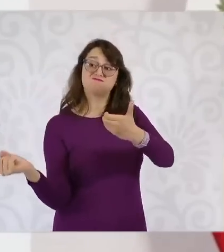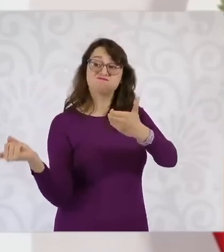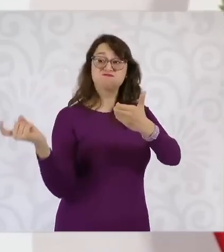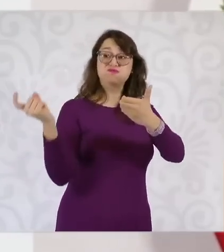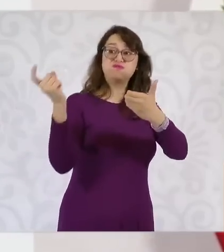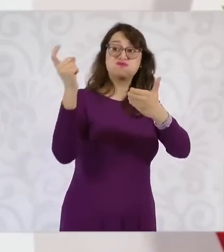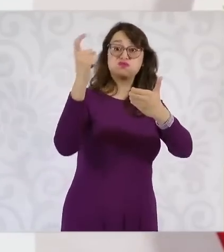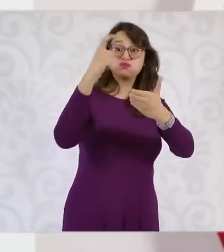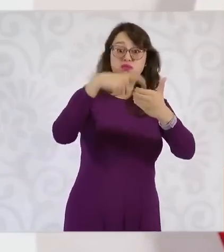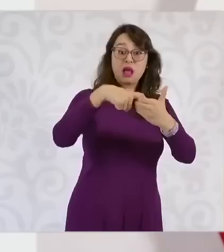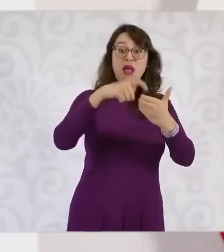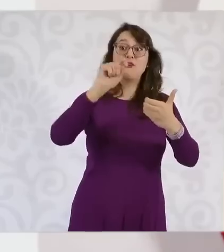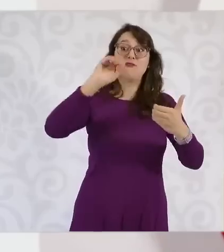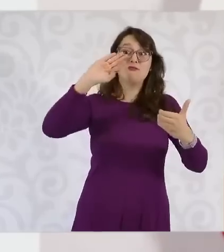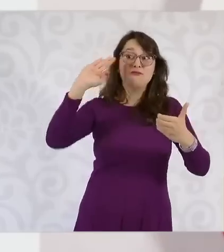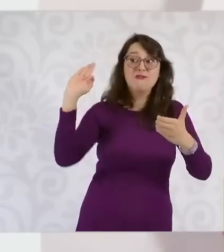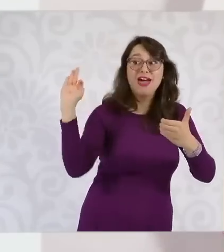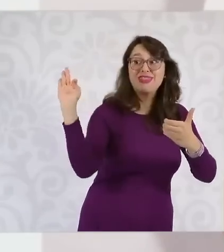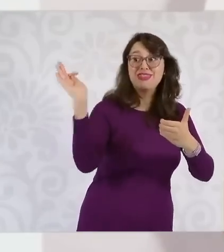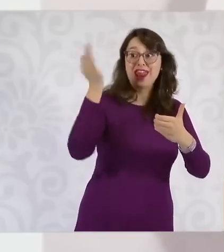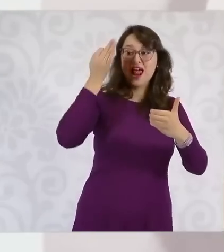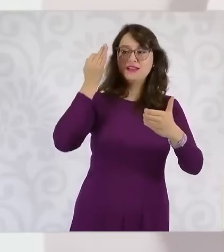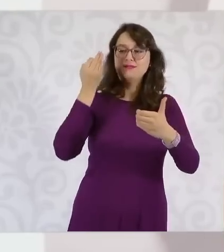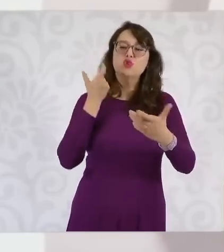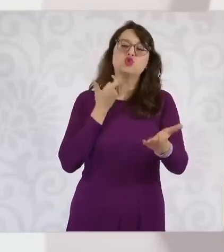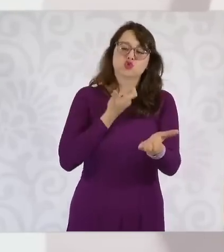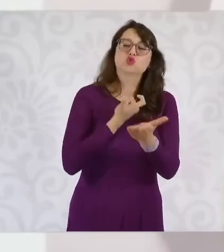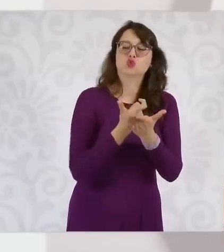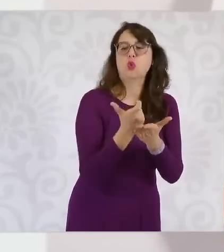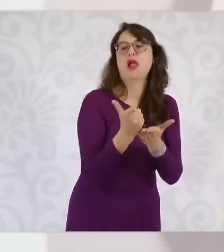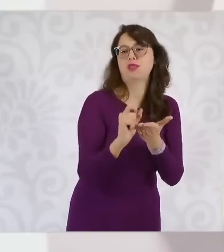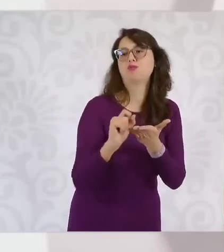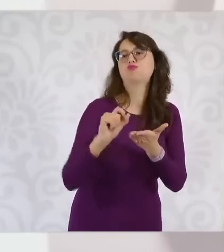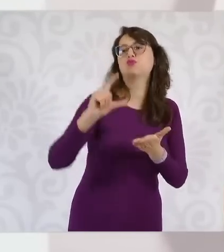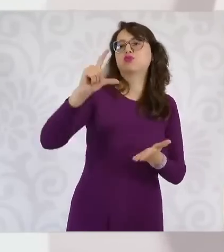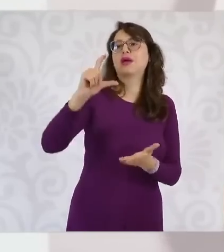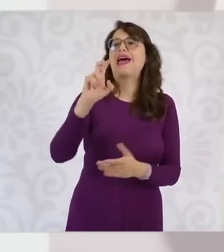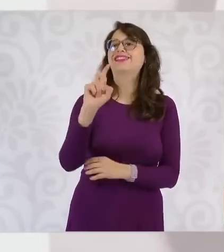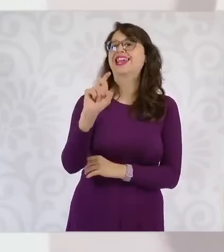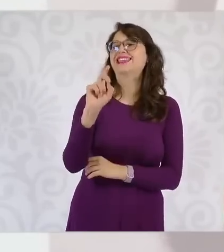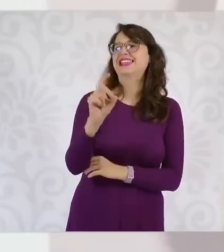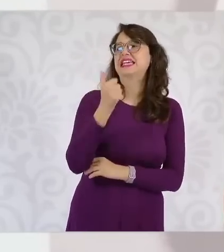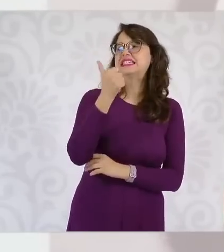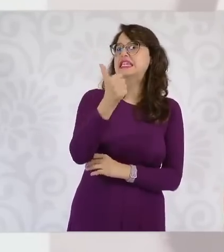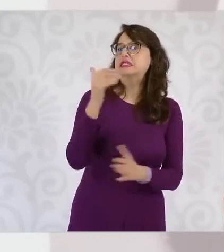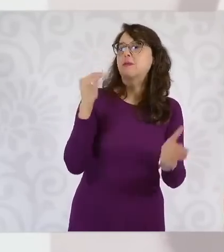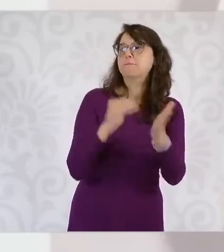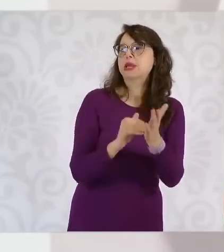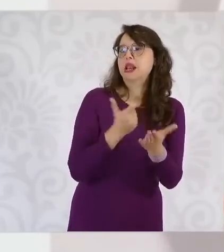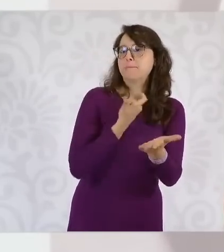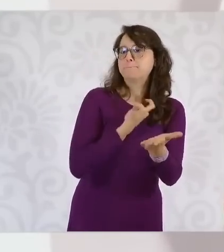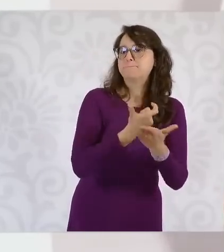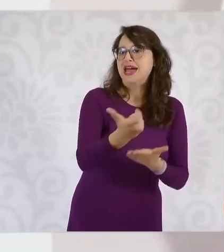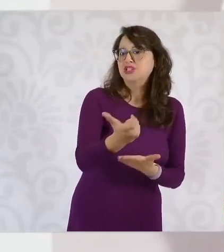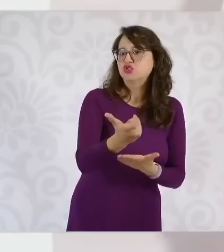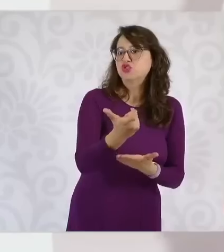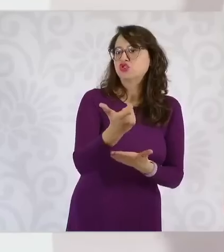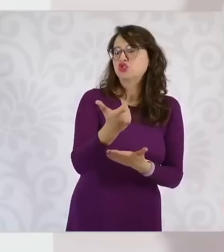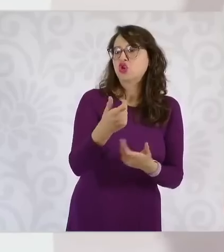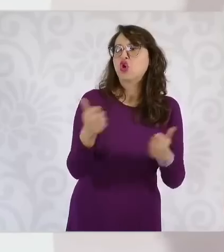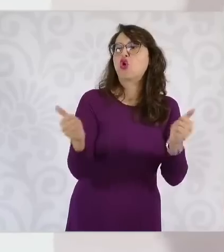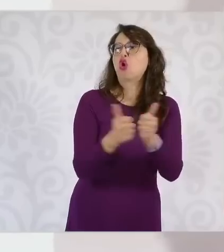esos médicos al Ims viene estar automáticamente empezaron a ganar 36,000 pes y además se basificar